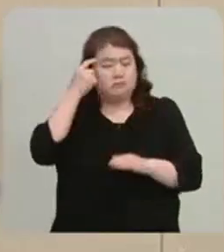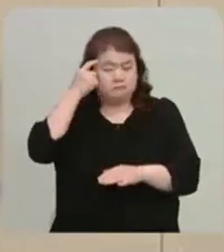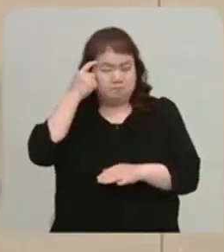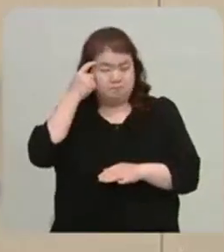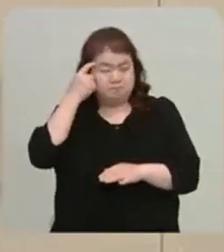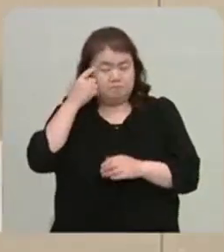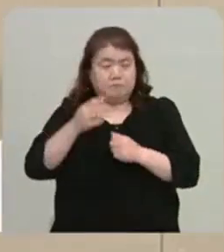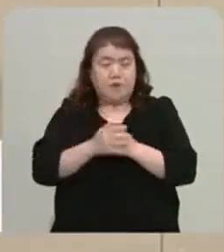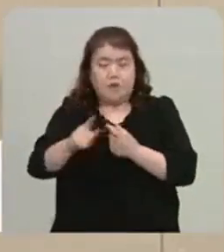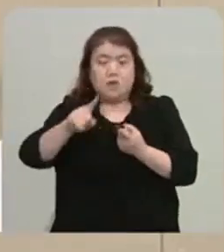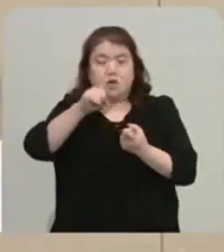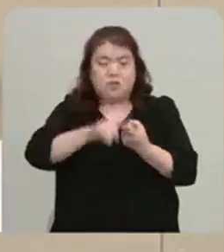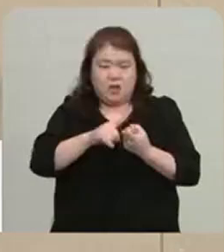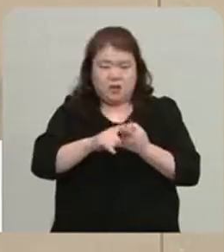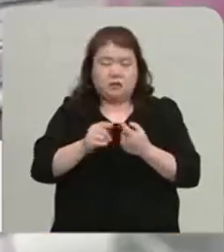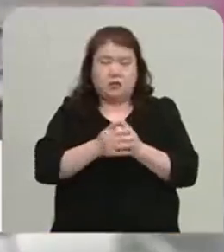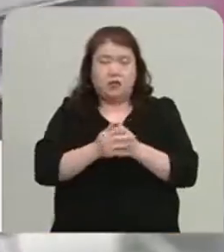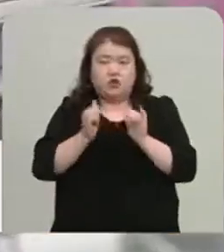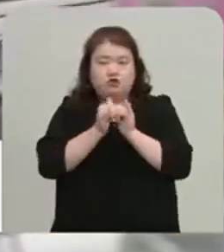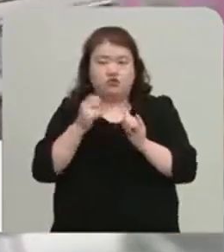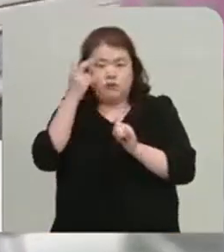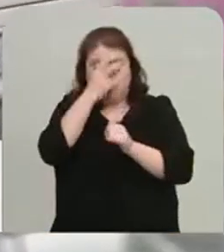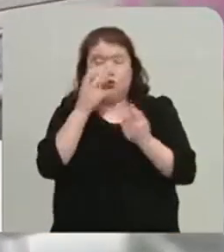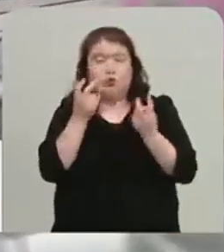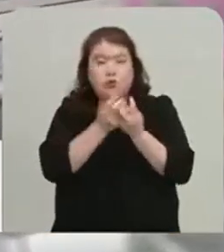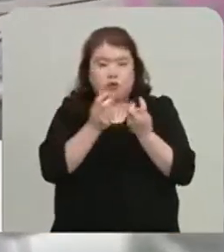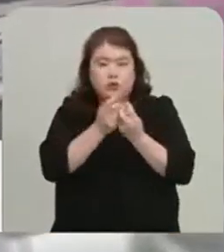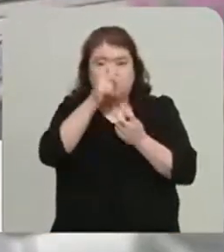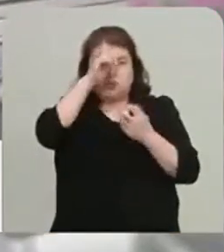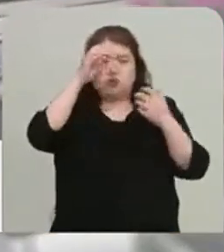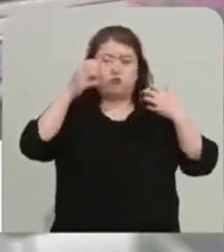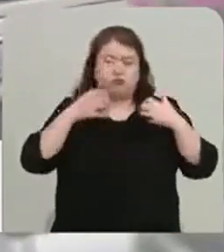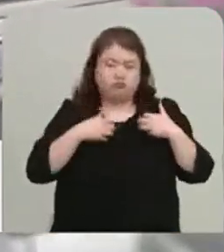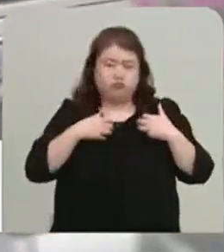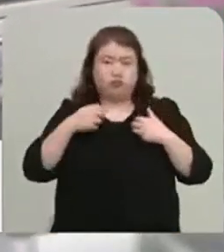원안위는 이에 대해 주민 보호 대책 을 정부와 지자체 등이 함께 작성